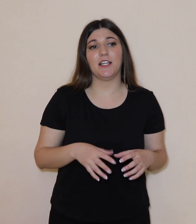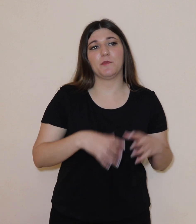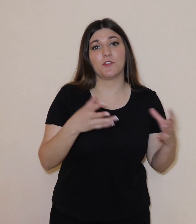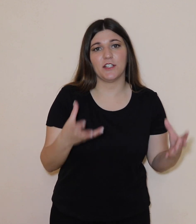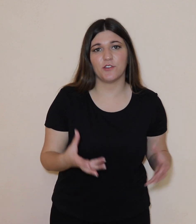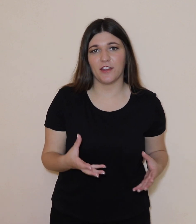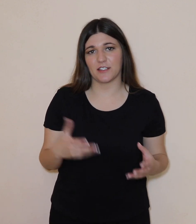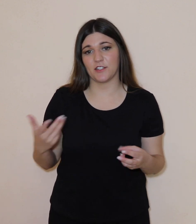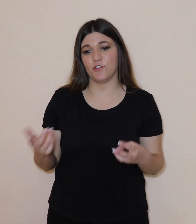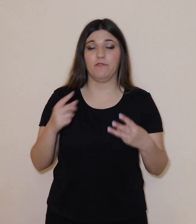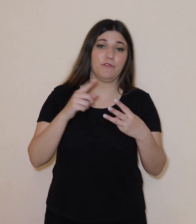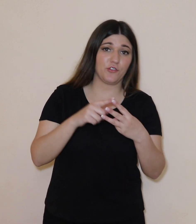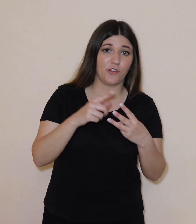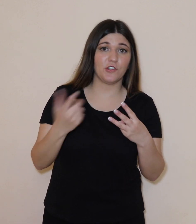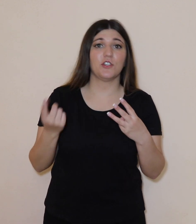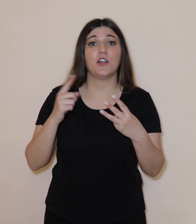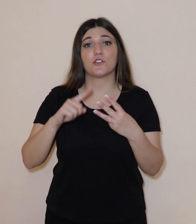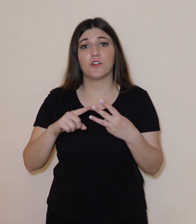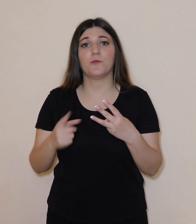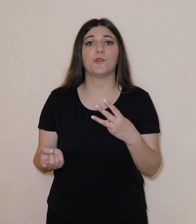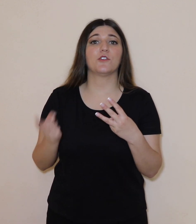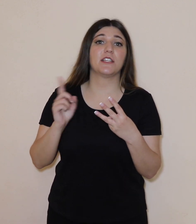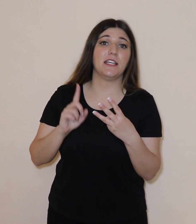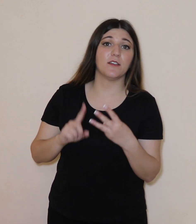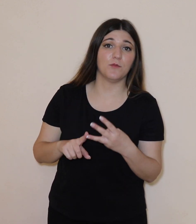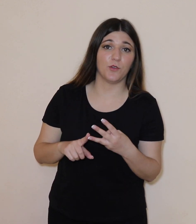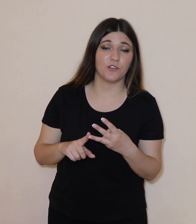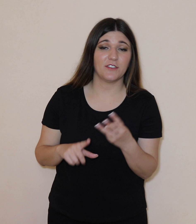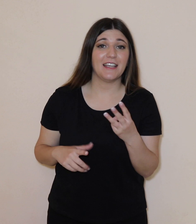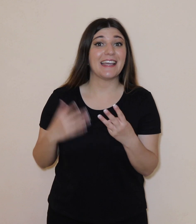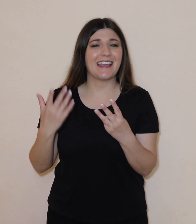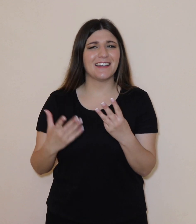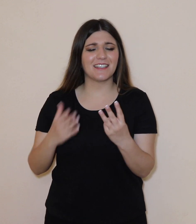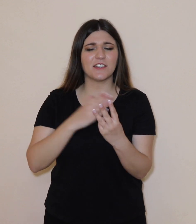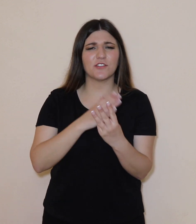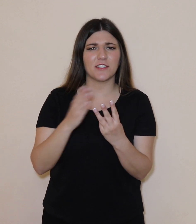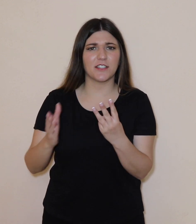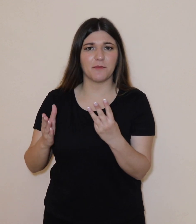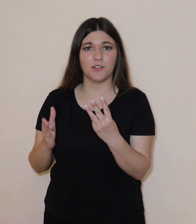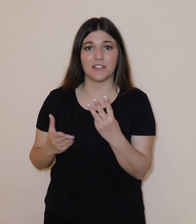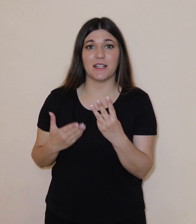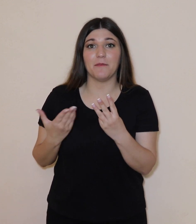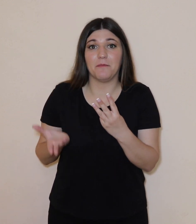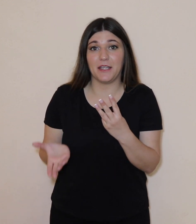las personas sordas que son sordos, sordomudos, y mudos. ¿Crees que estos tres términos están bien